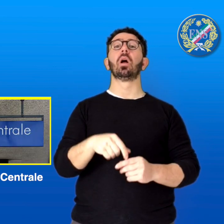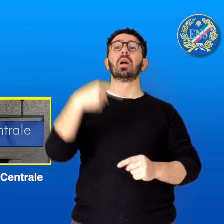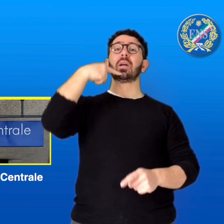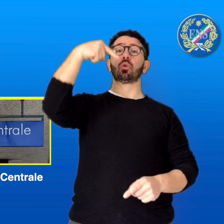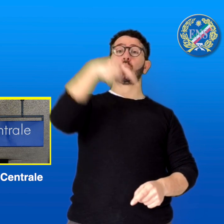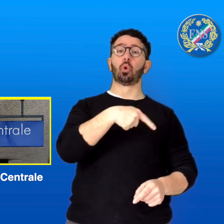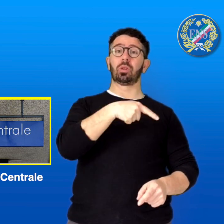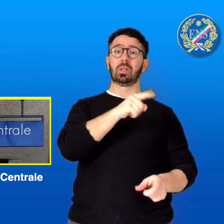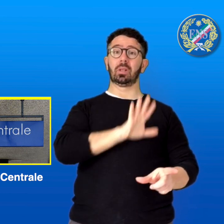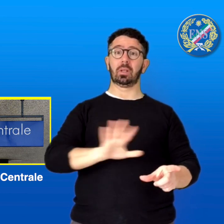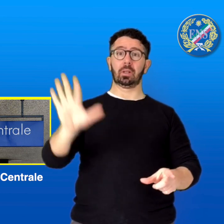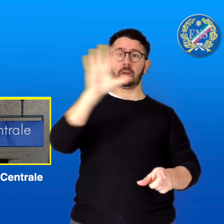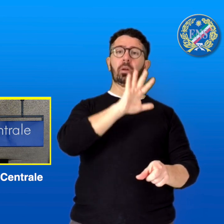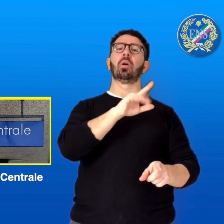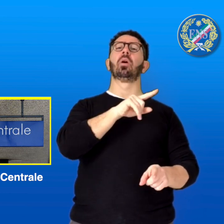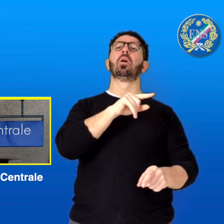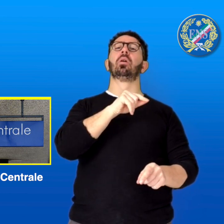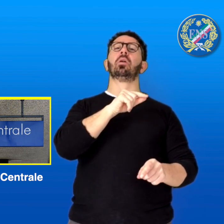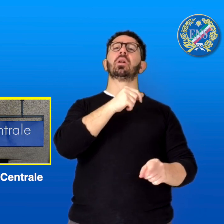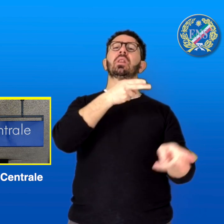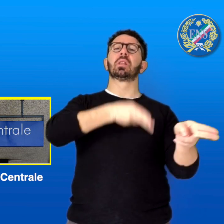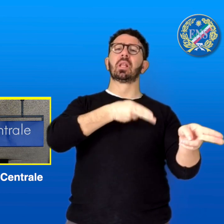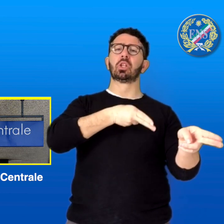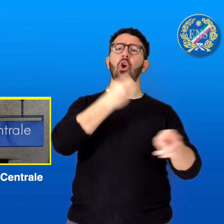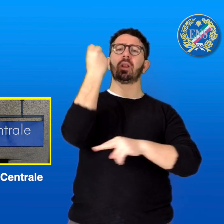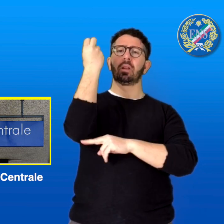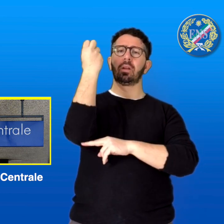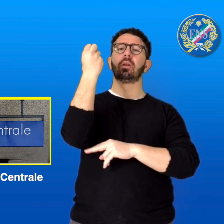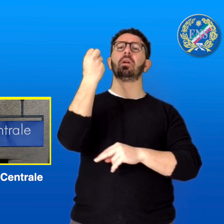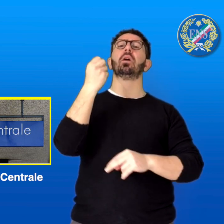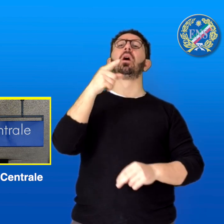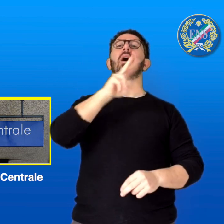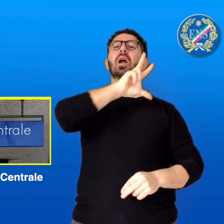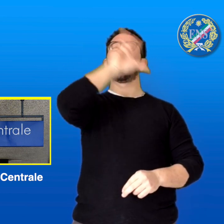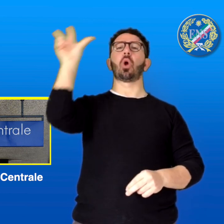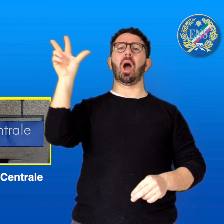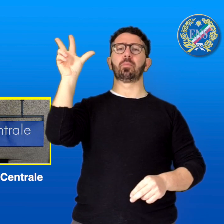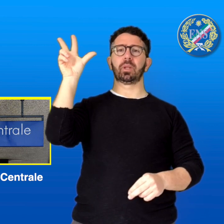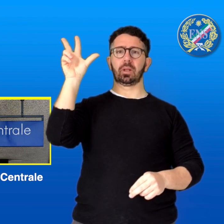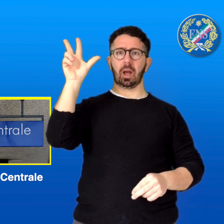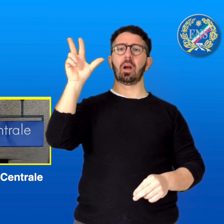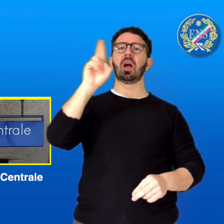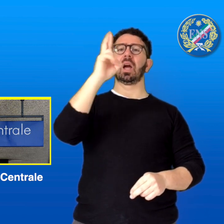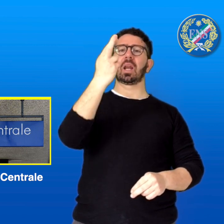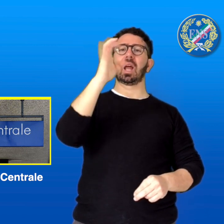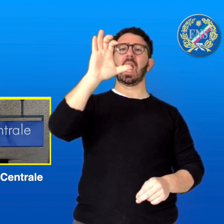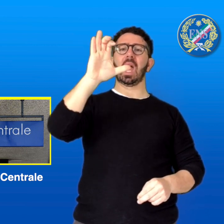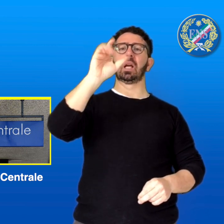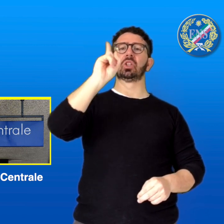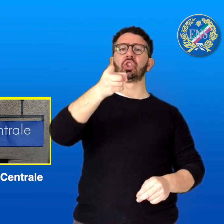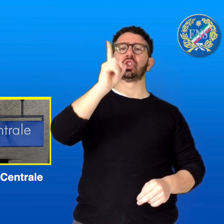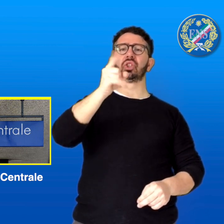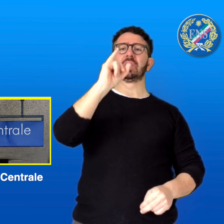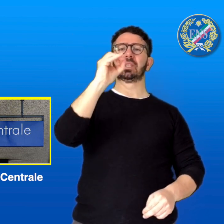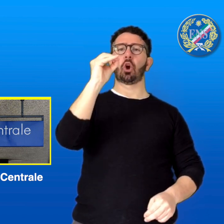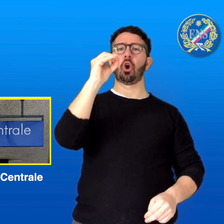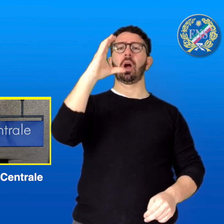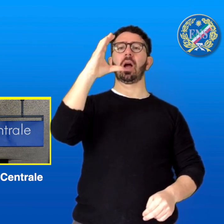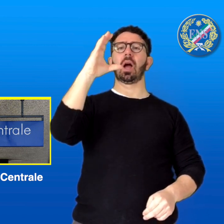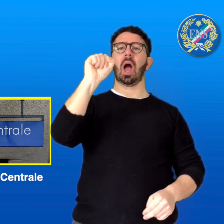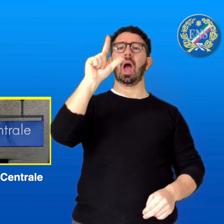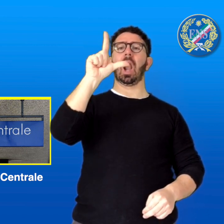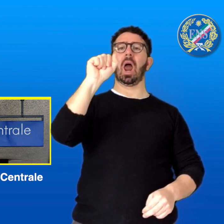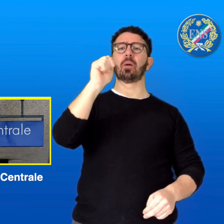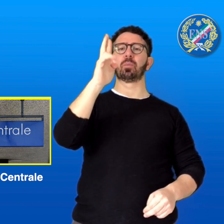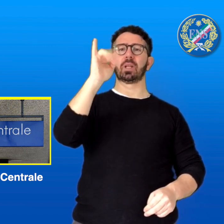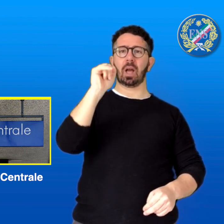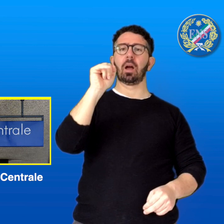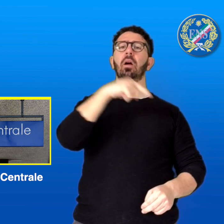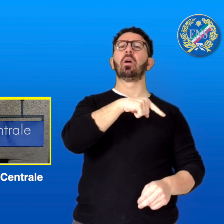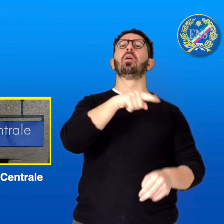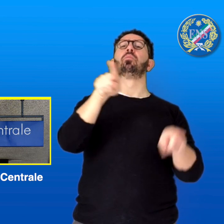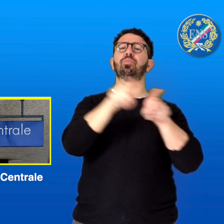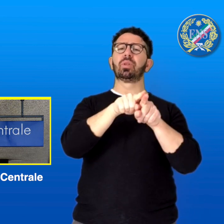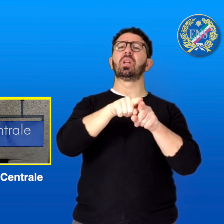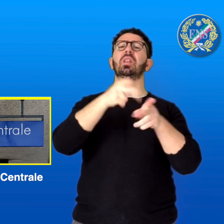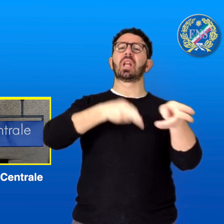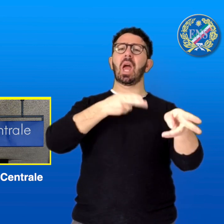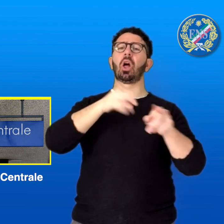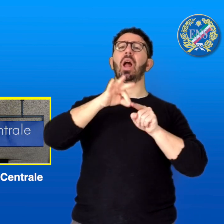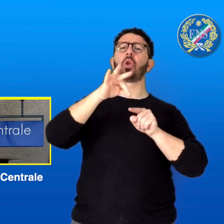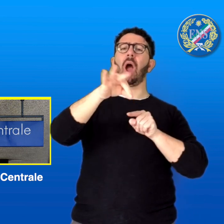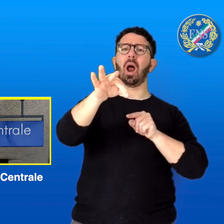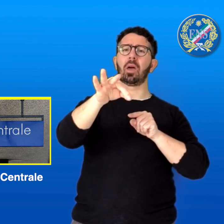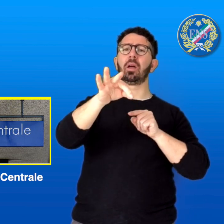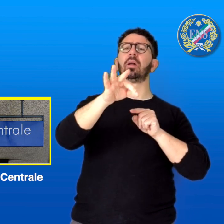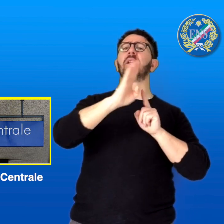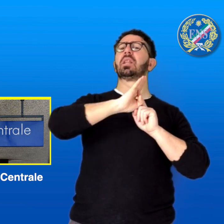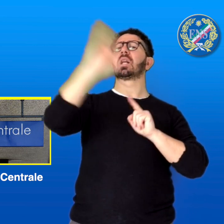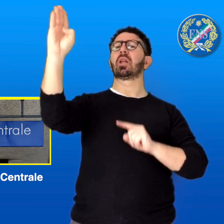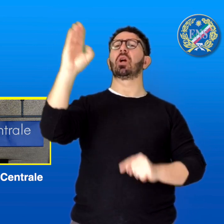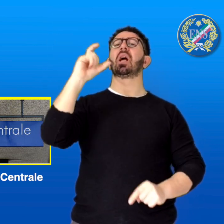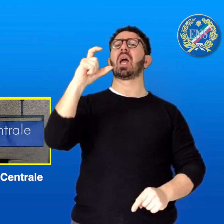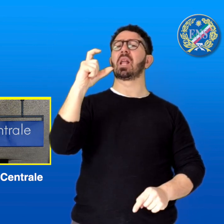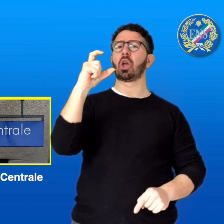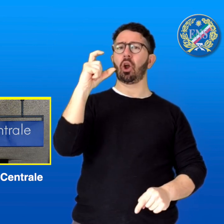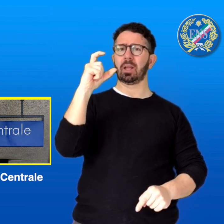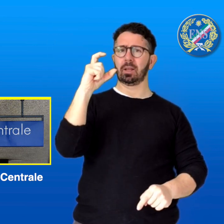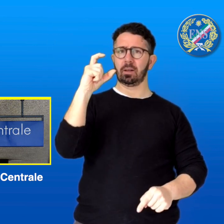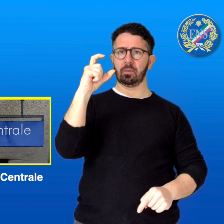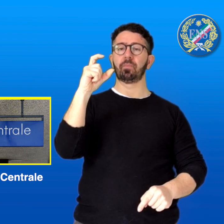Per chi viene dal sud nella stazione dei treni di Reggio Calabria ci sono i treni regionali diretti a Castiglione Cosentino.